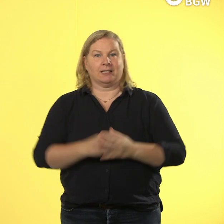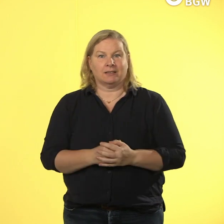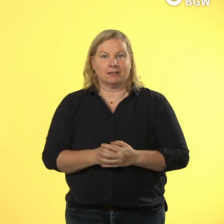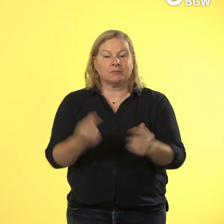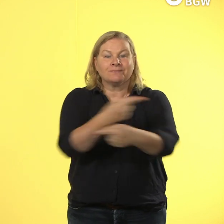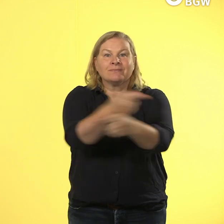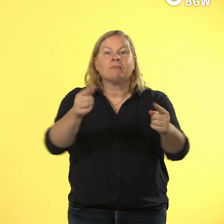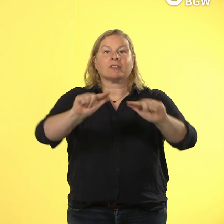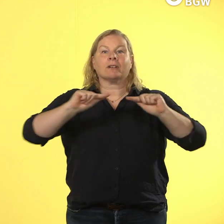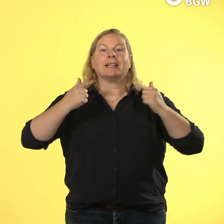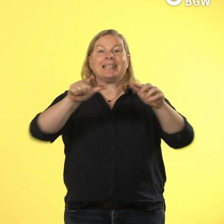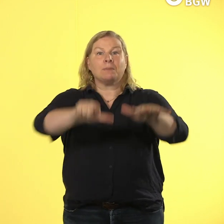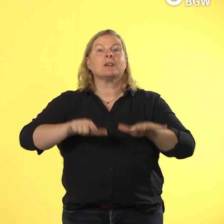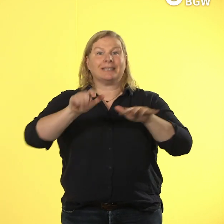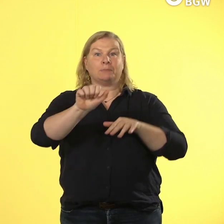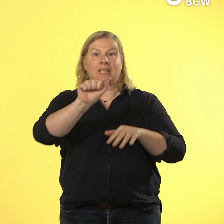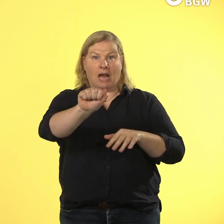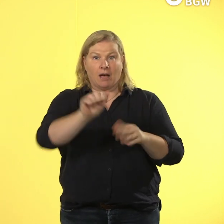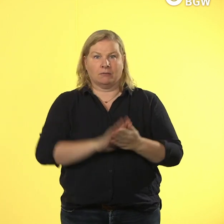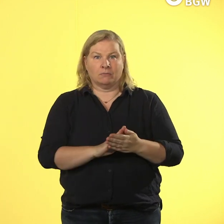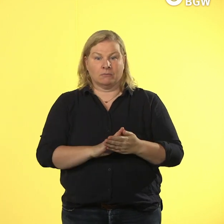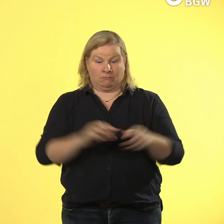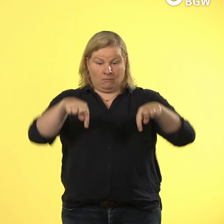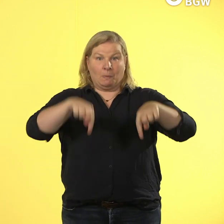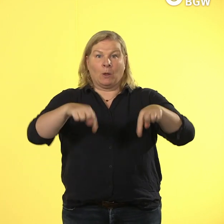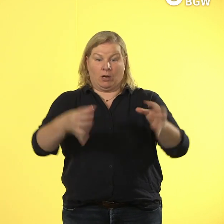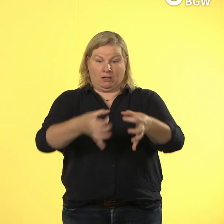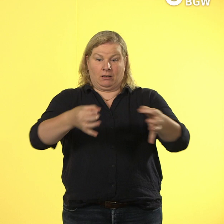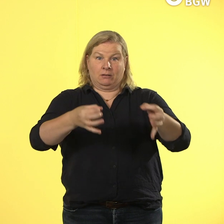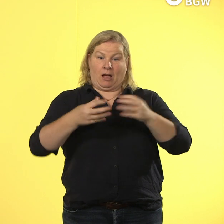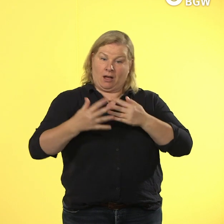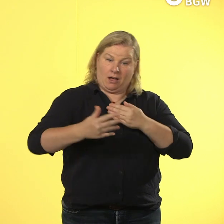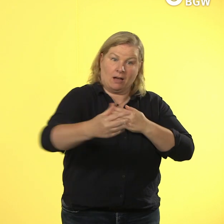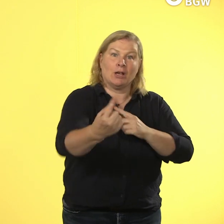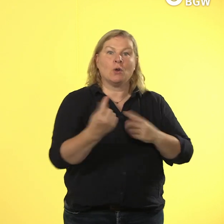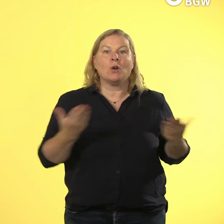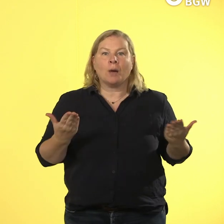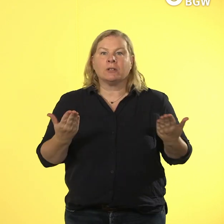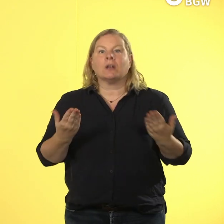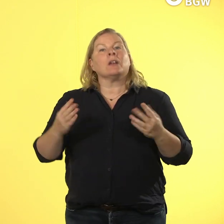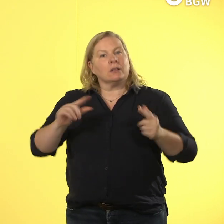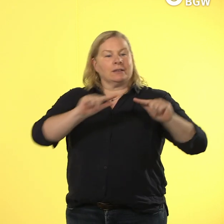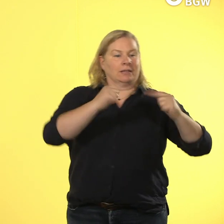wir haben Konflikte in Ihrem Team, Konflikte im Umgang mit Frau Meier. Wir haben die Aufforderung Ihrer Geschäftsführung